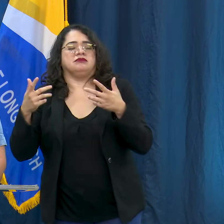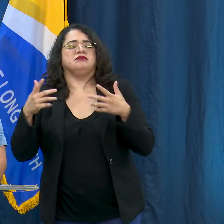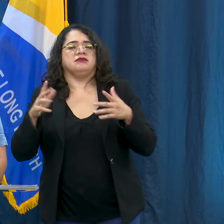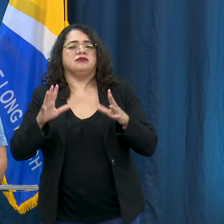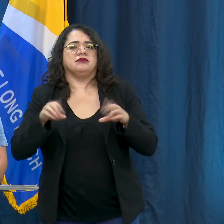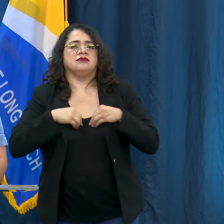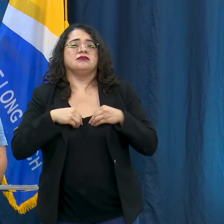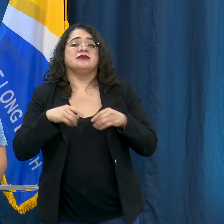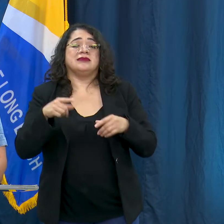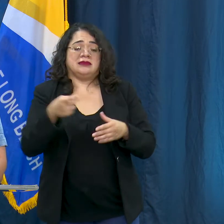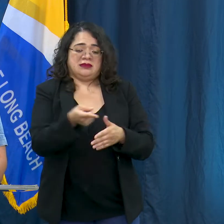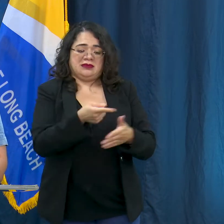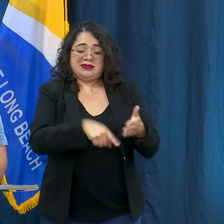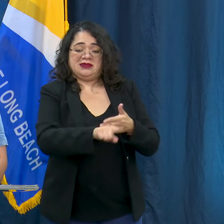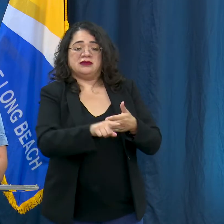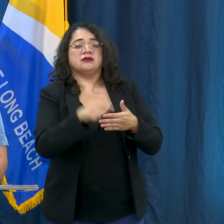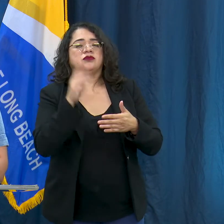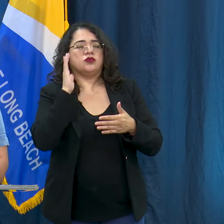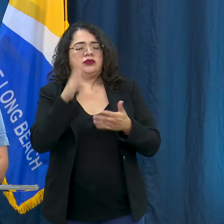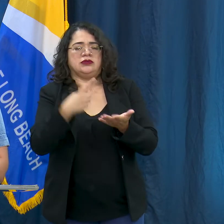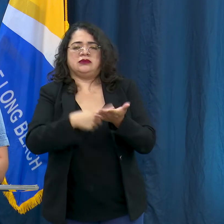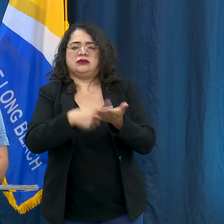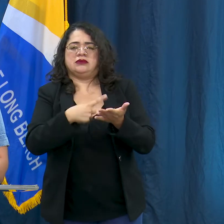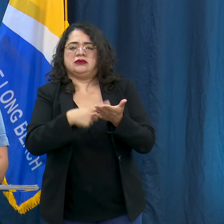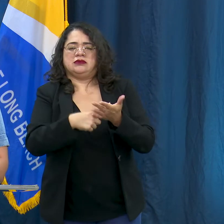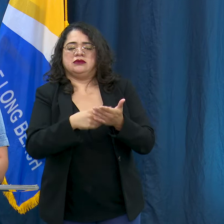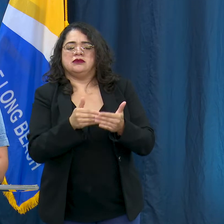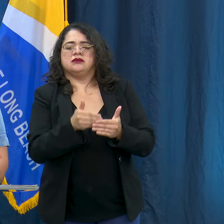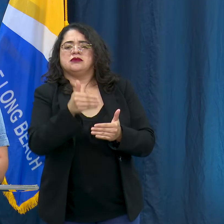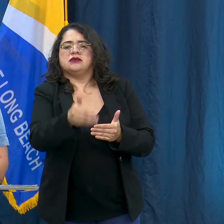determinar cuando abrir los sectors adicional des permit Eidos por el Govan